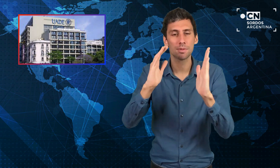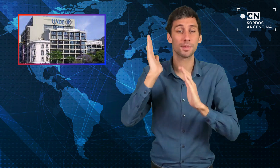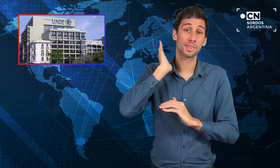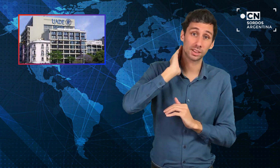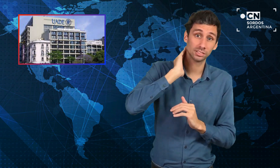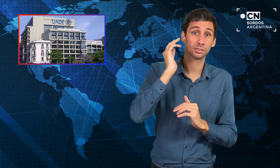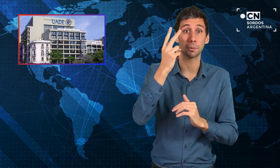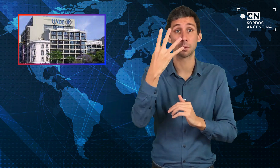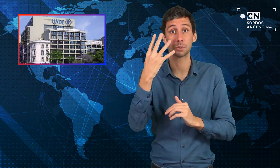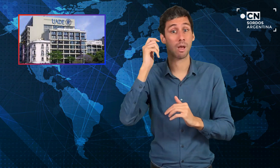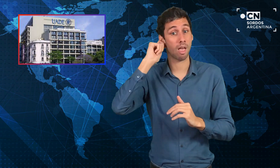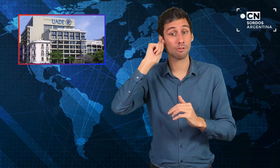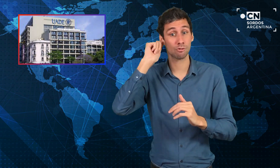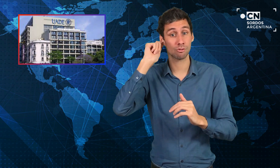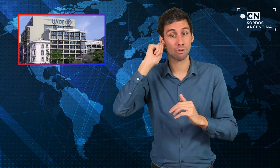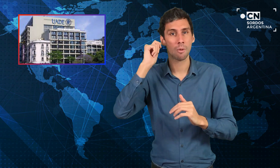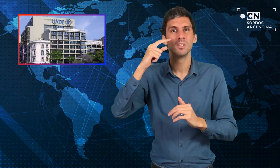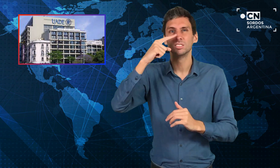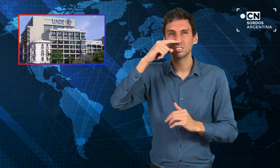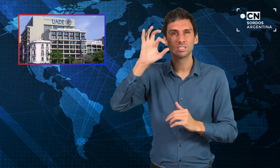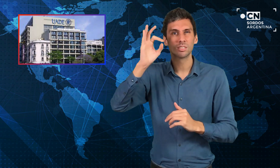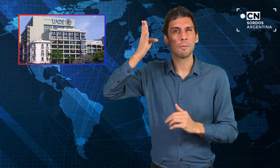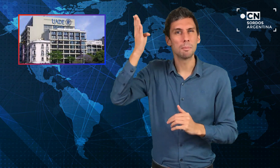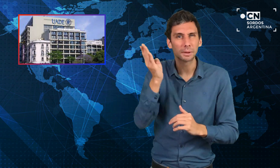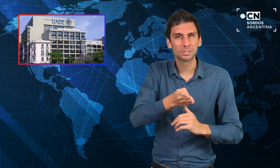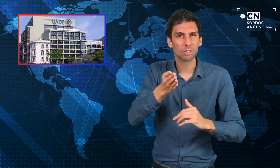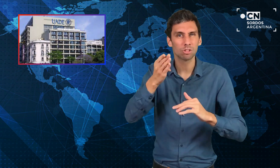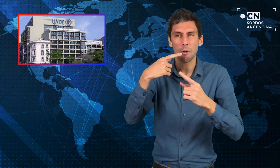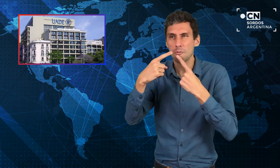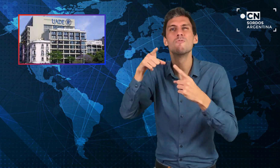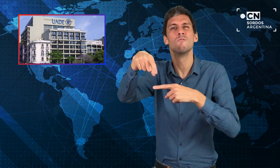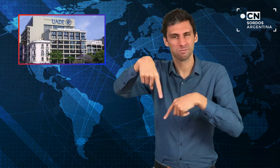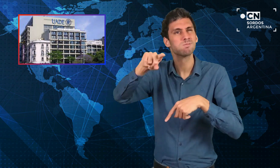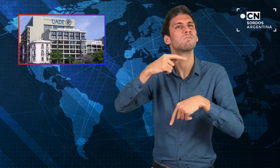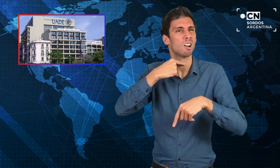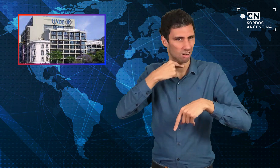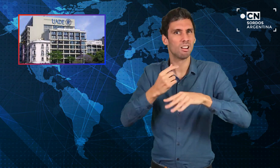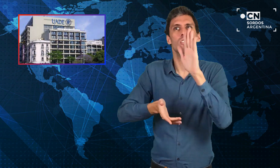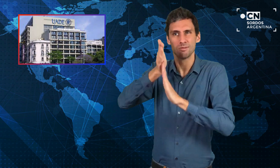preferiría vivir en otro país. Y esa idea es más fuerte entre los más jóvenes: un 70% de los que tienen